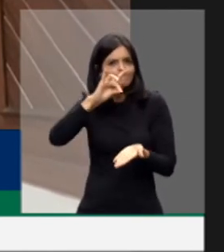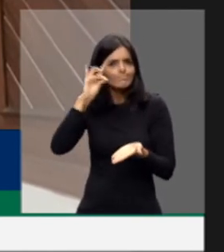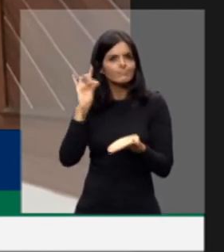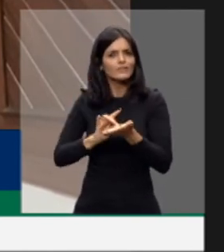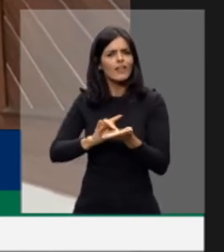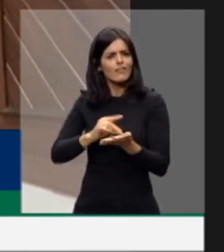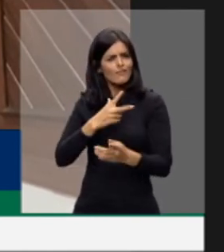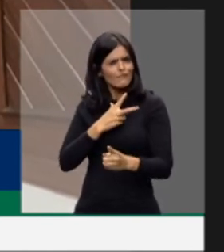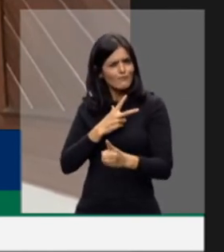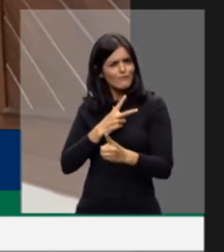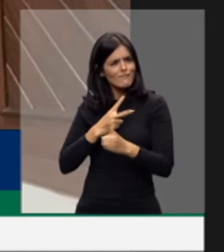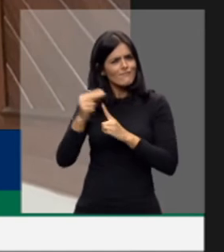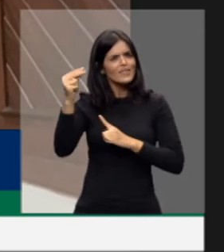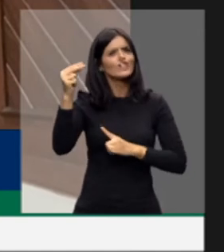PELO DEPUTADO FELIPE RIGONI, ELE PODERÁREPRESENTAR